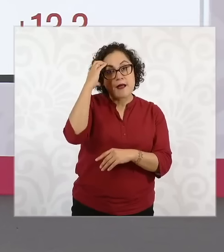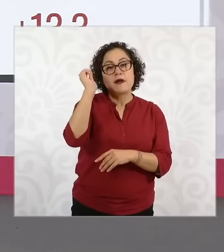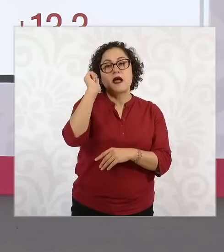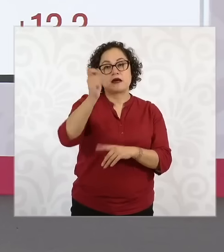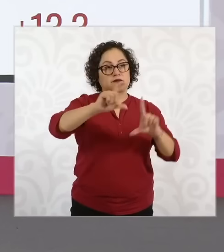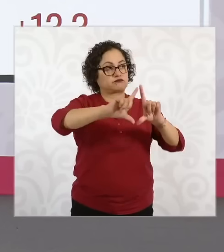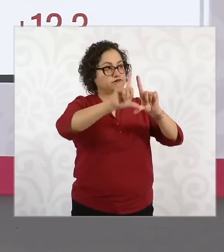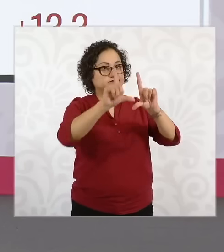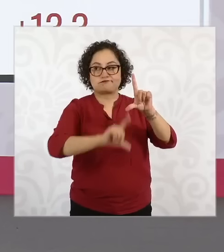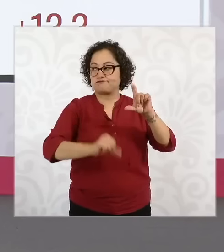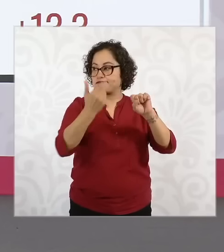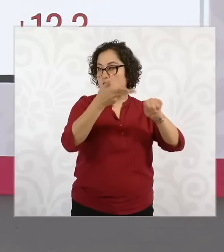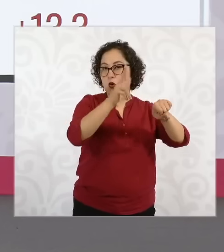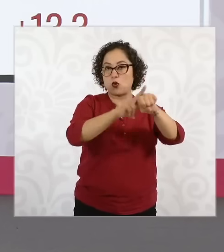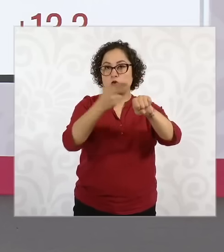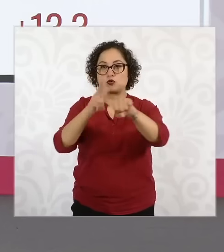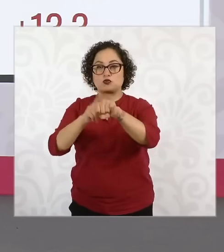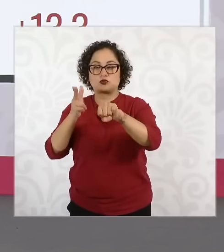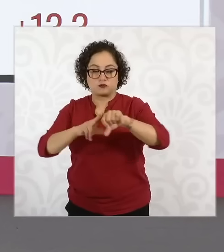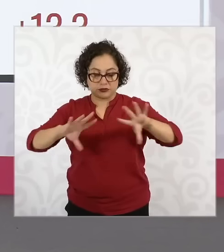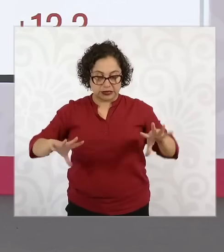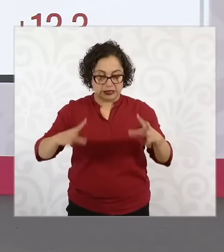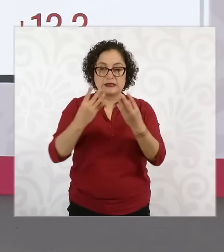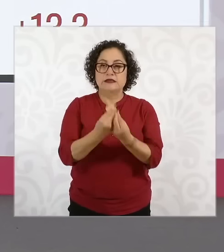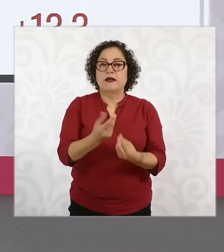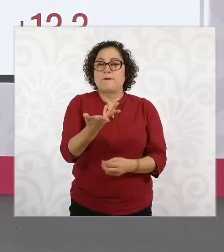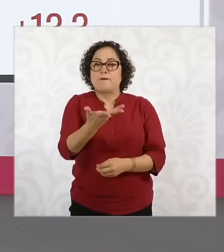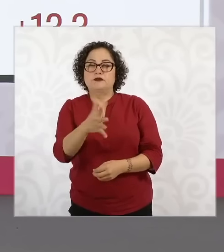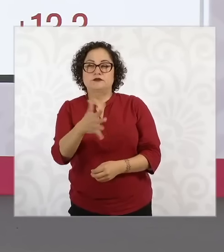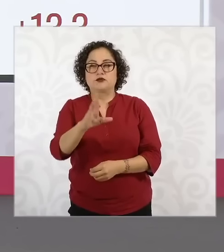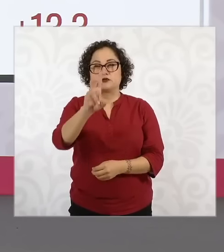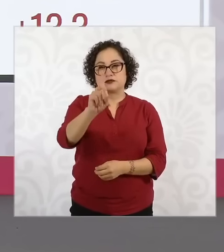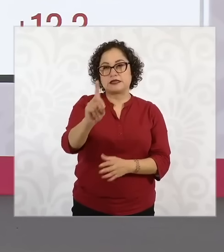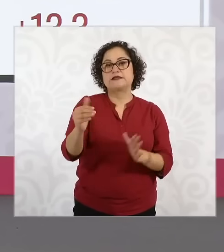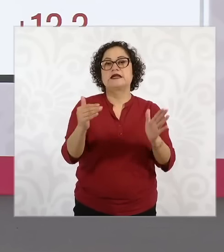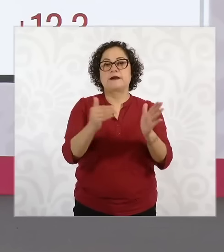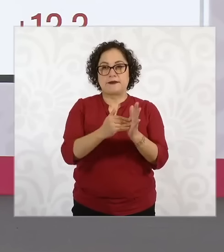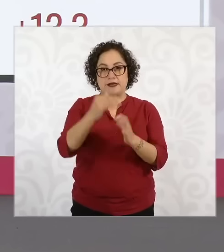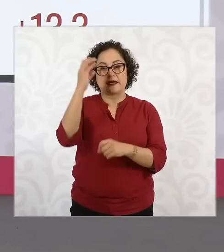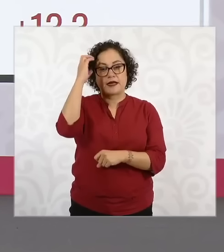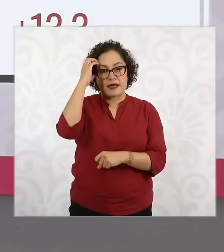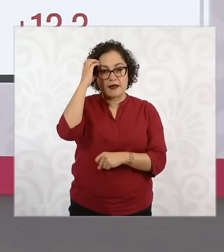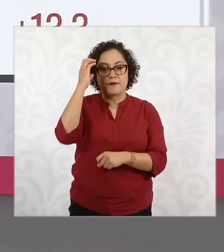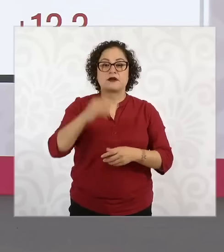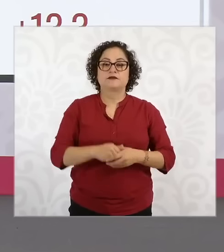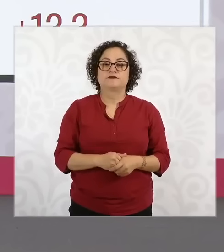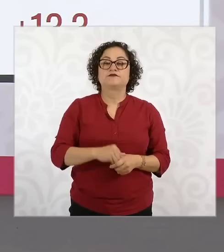hospital, casi 30,000 camas se construían. Sin embargo, en los siguientes 36 años,